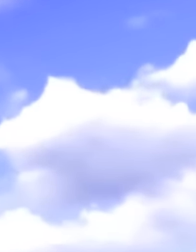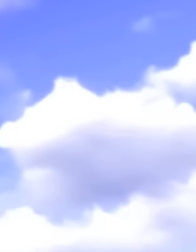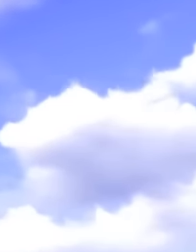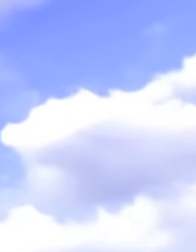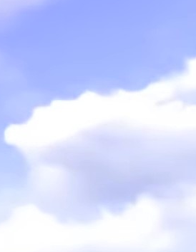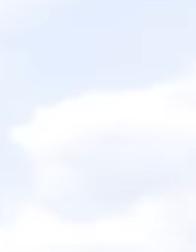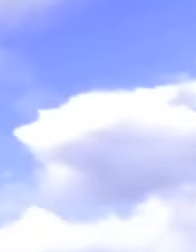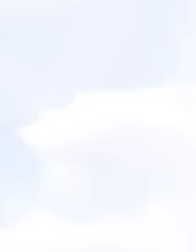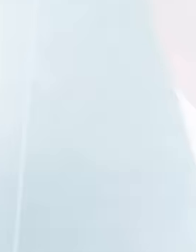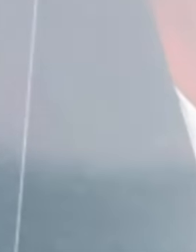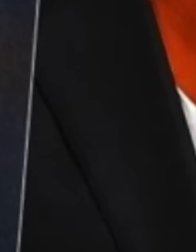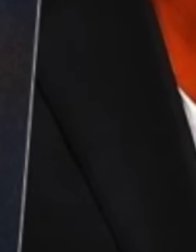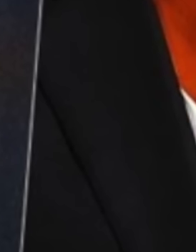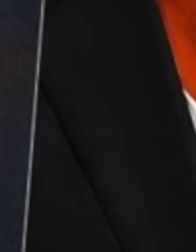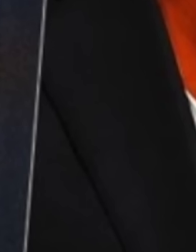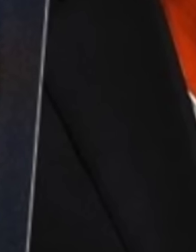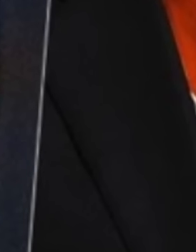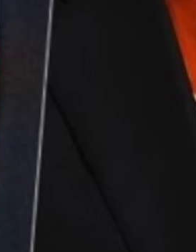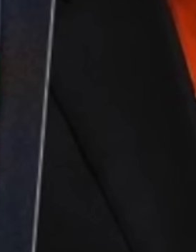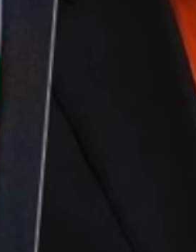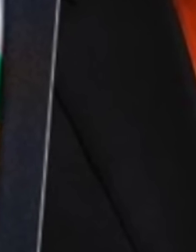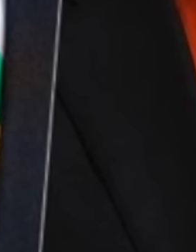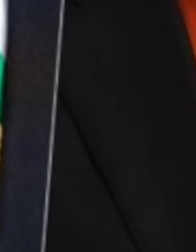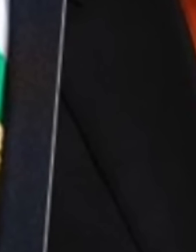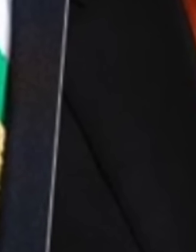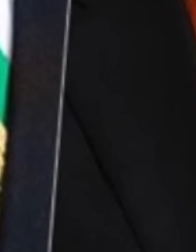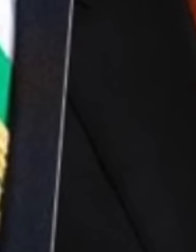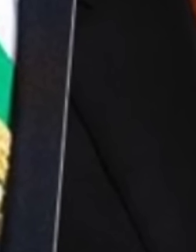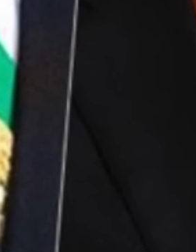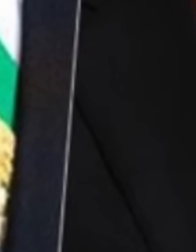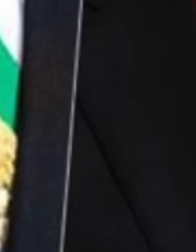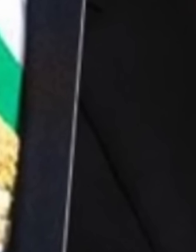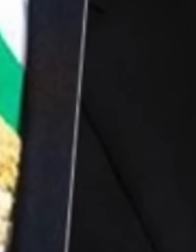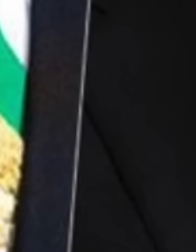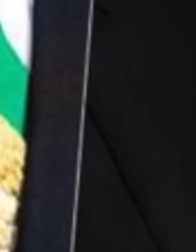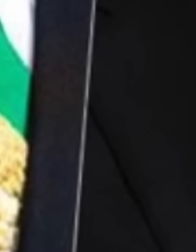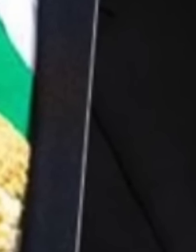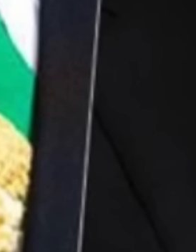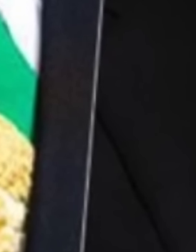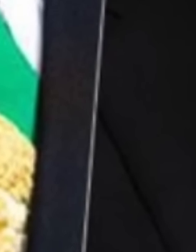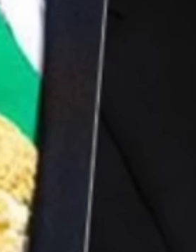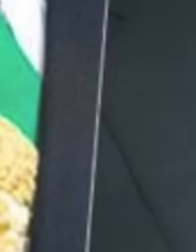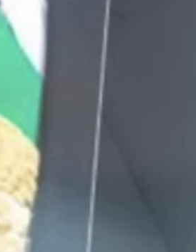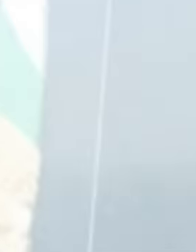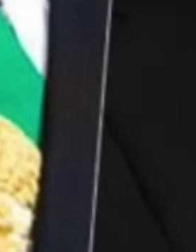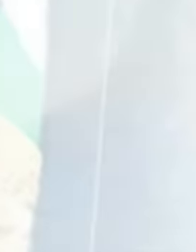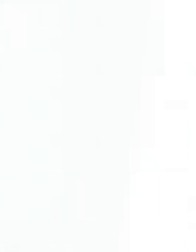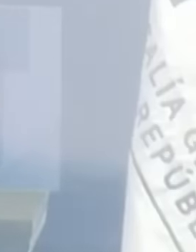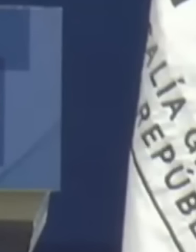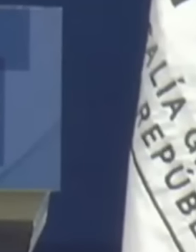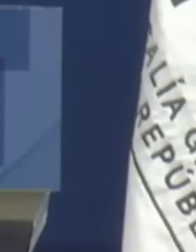sobre todo de acabar con los privilegios dorados de unos cuantos, hoy vive una nueva etapa.